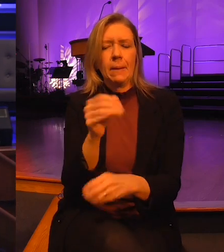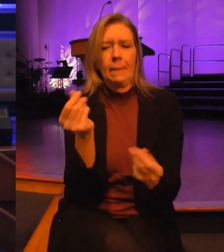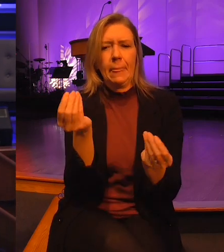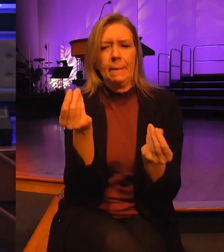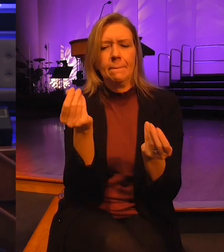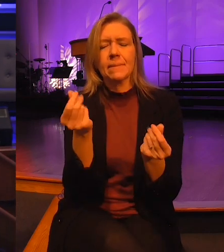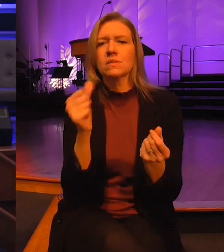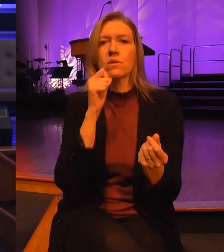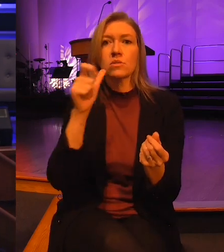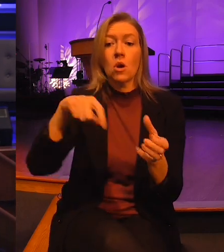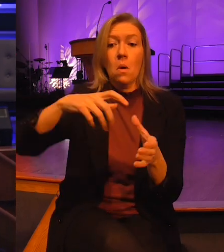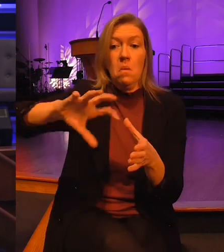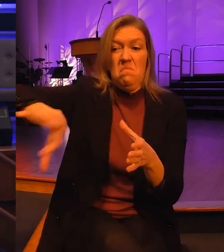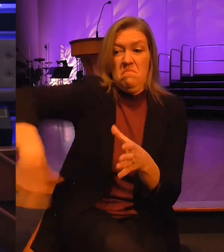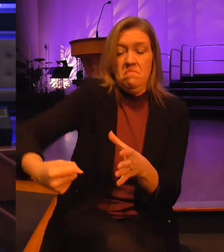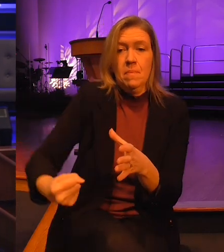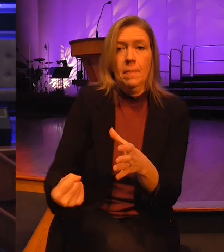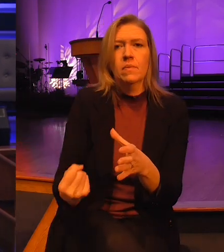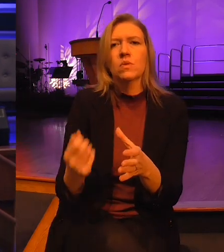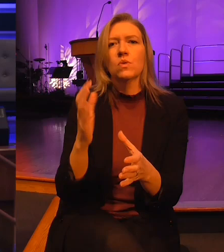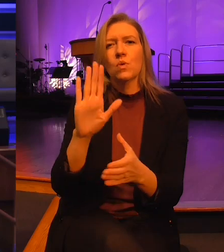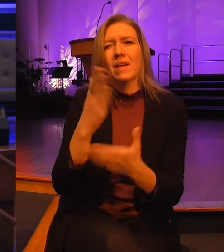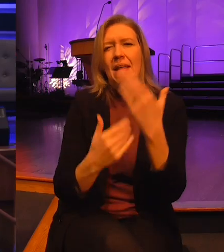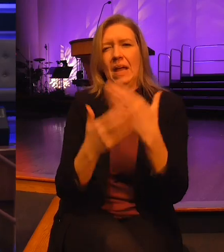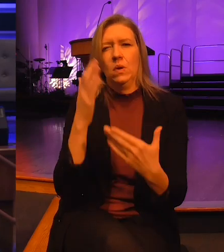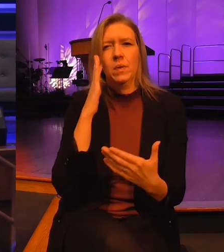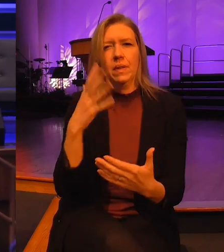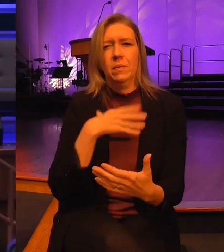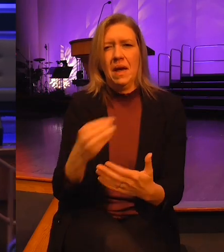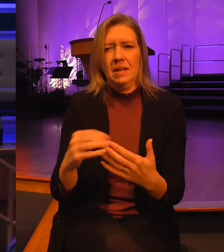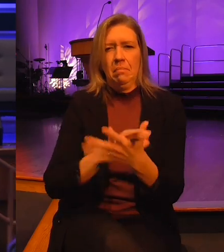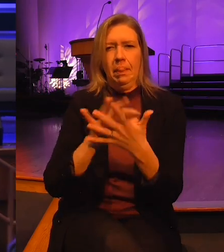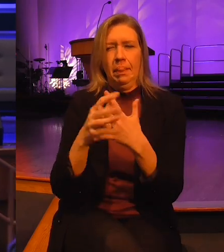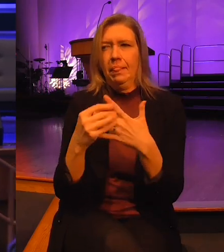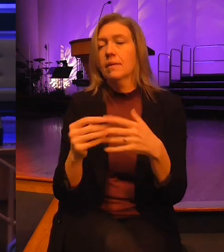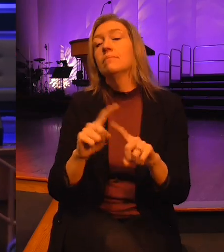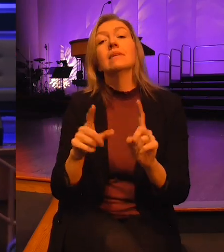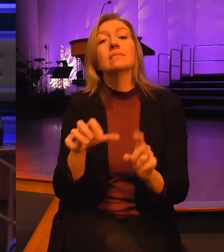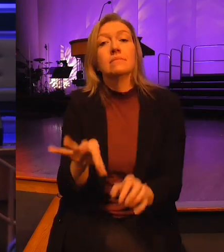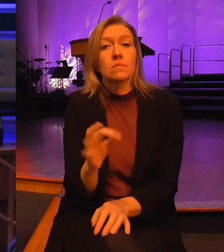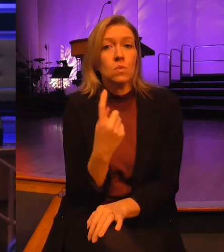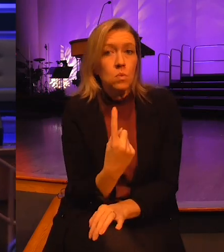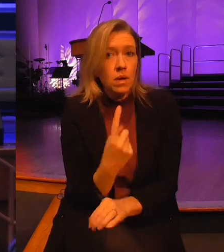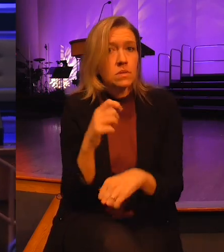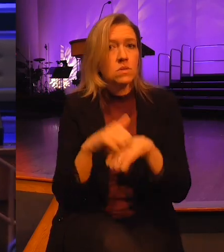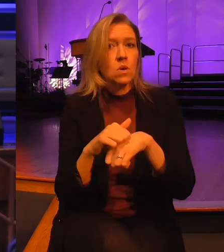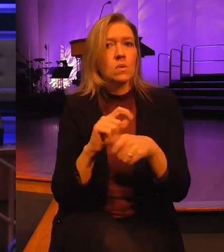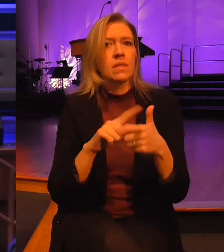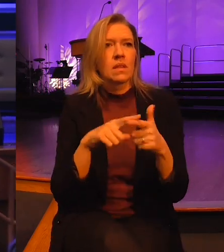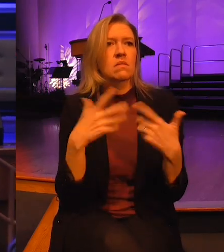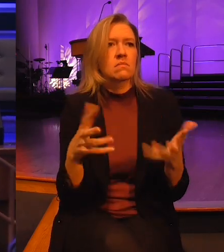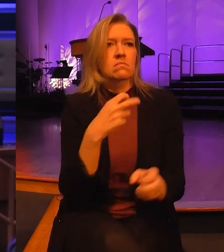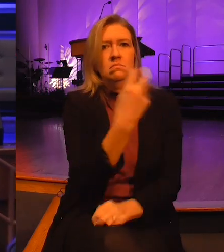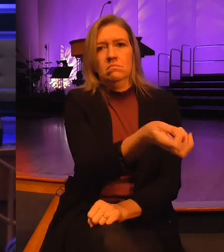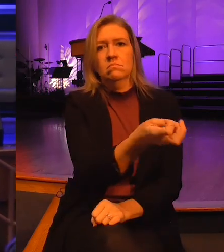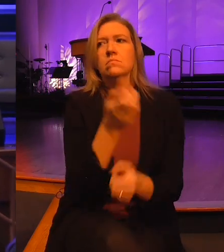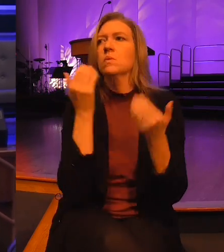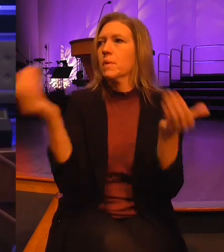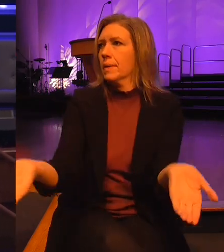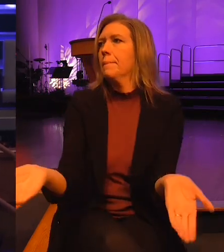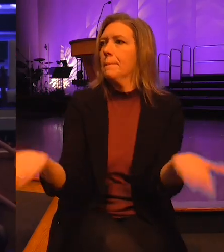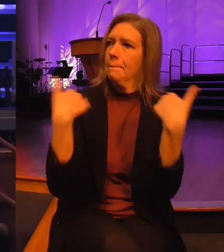con una mano calcárea, pero toma una piedra blanca y siéntate, está bien, hagámoslo